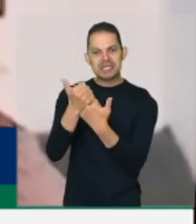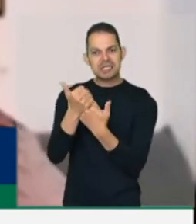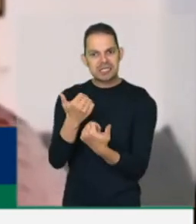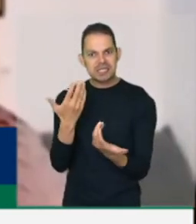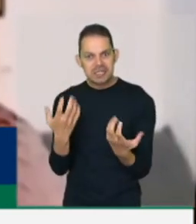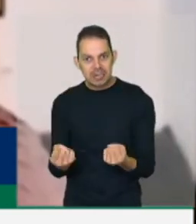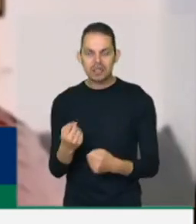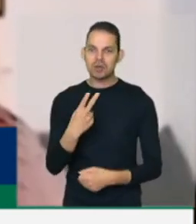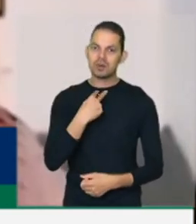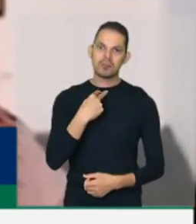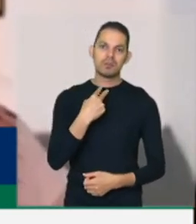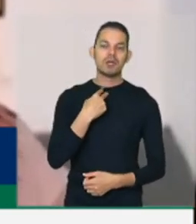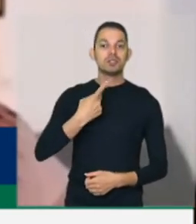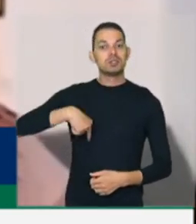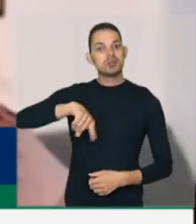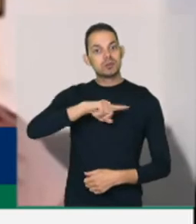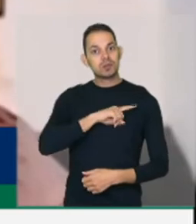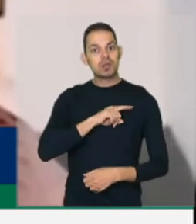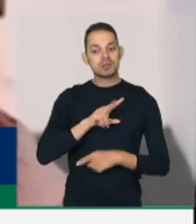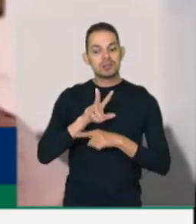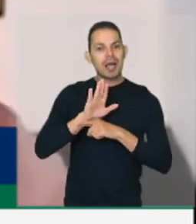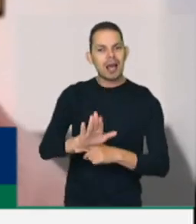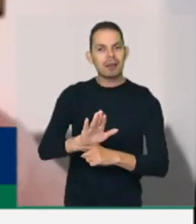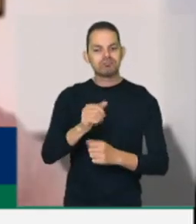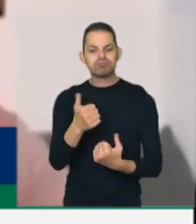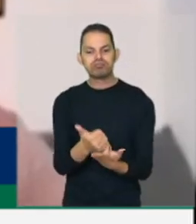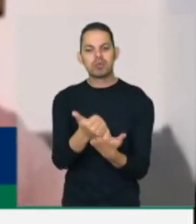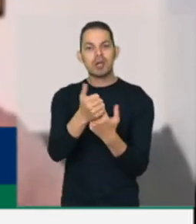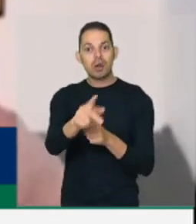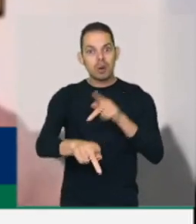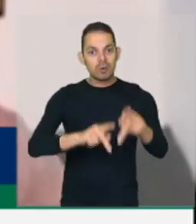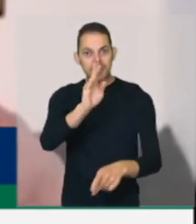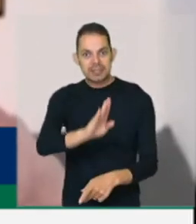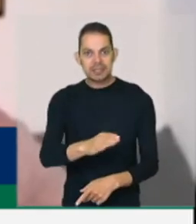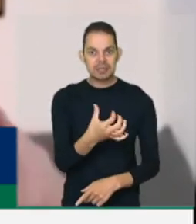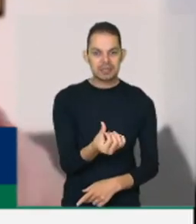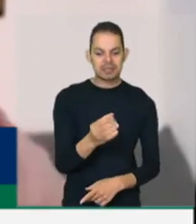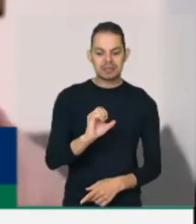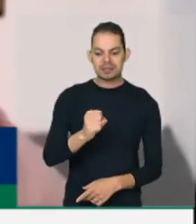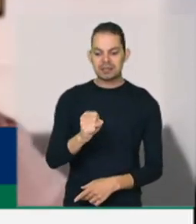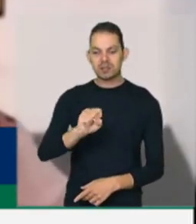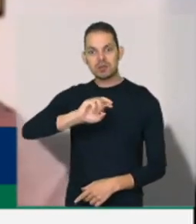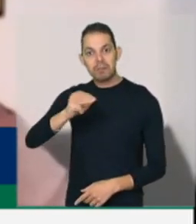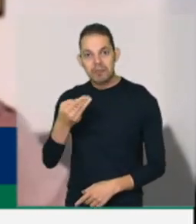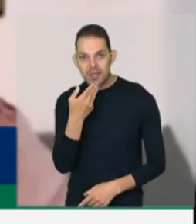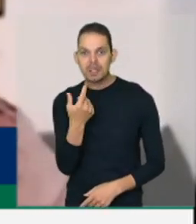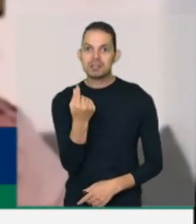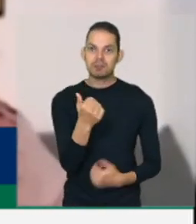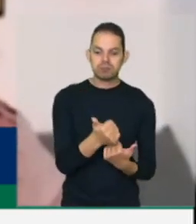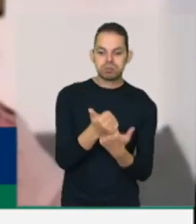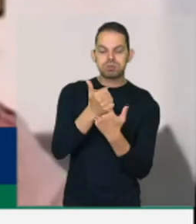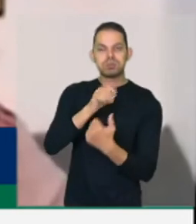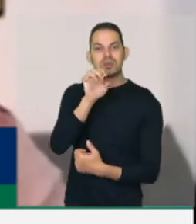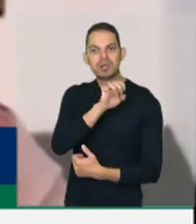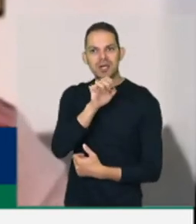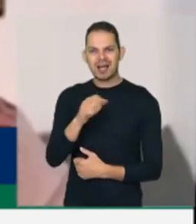PRESIDENTE, VAMOS TMLAR O LADO DO POVO BRASILEIRO. NOS 68 MILHÕES PRECISARAM DO AUXÍLIO E NÃO DOS 11 BILIONÁRIOS QUE VÃO FURAR